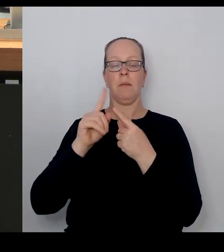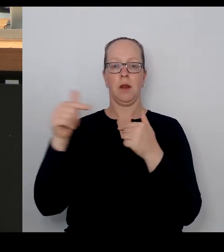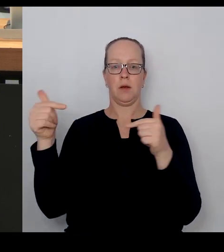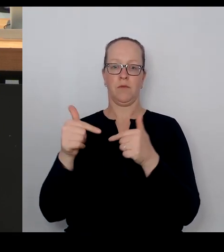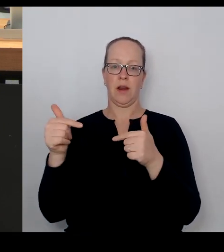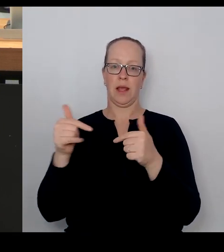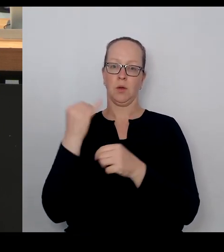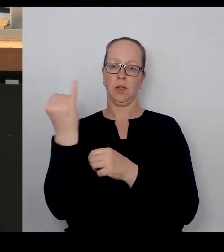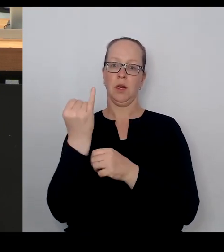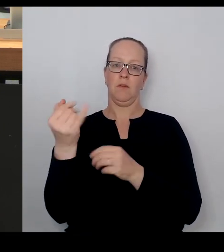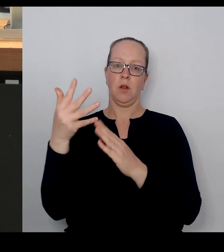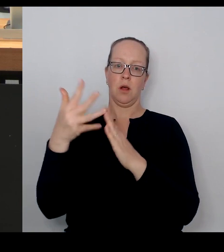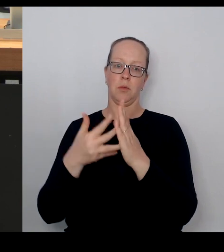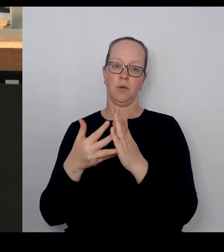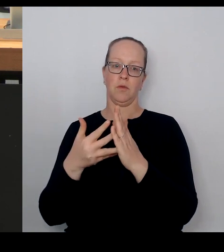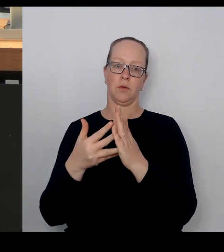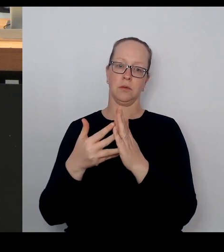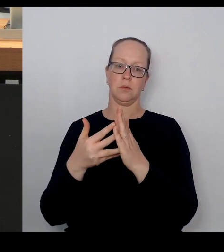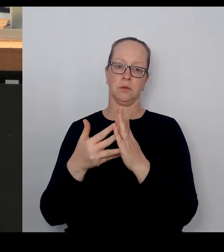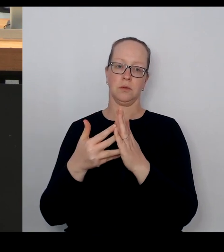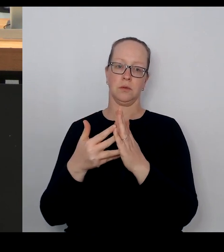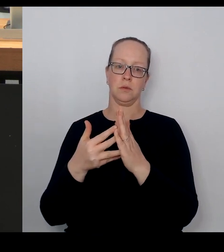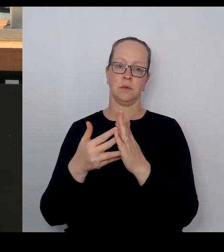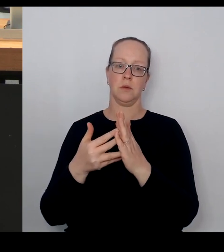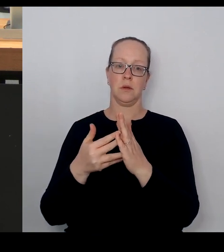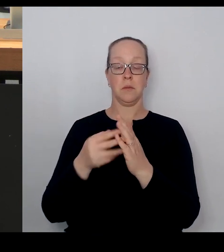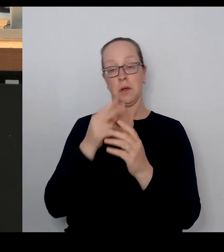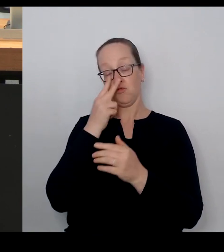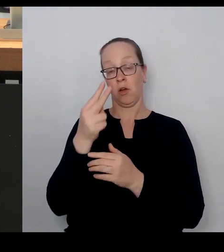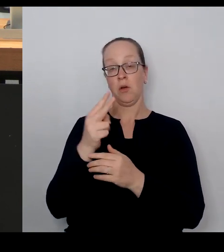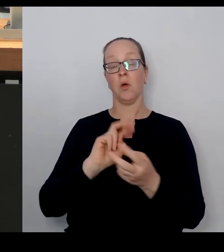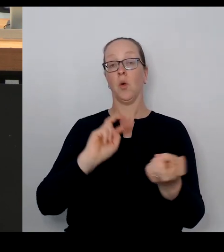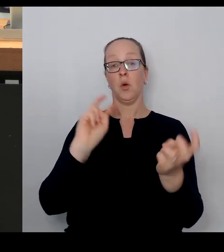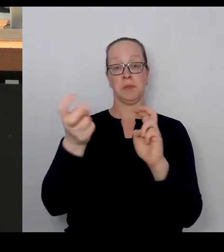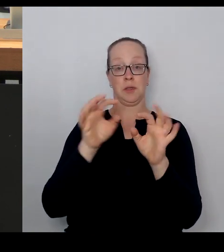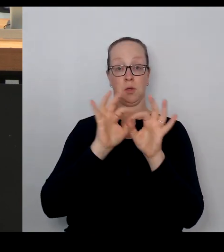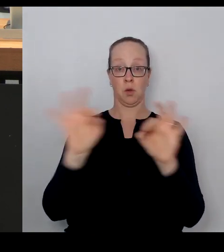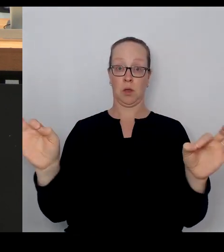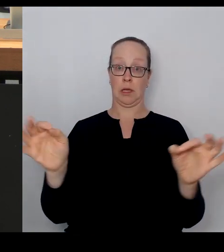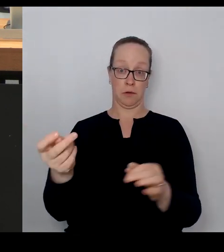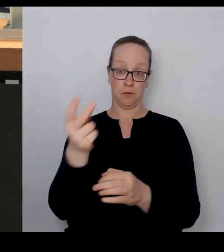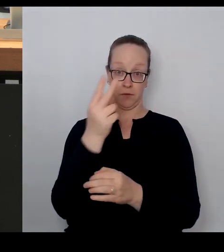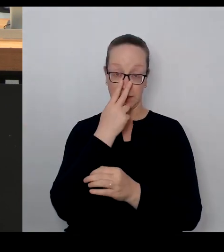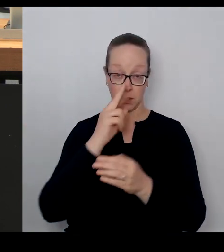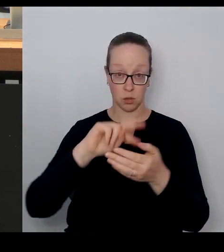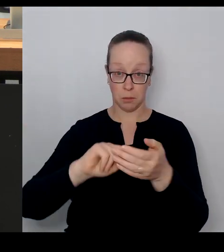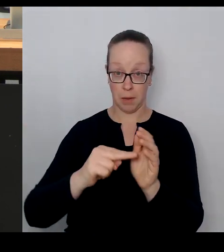wollen, damit es dann nicht eine scheinbar einfache Lösung ist, die am Ende aber dann in den Bezirken zu noch mehr Chaos führt,